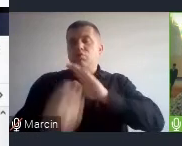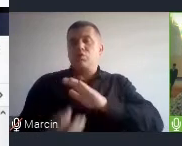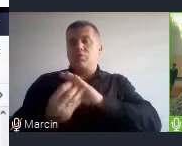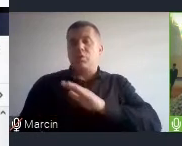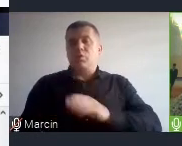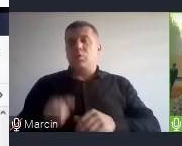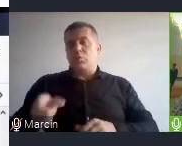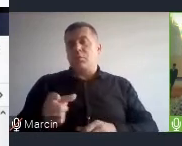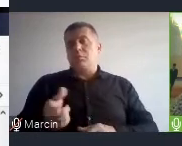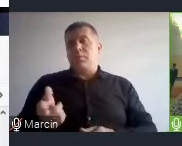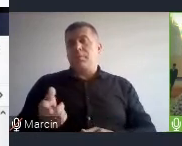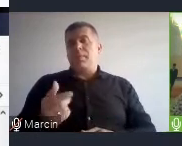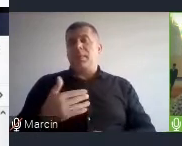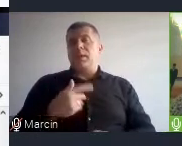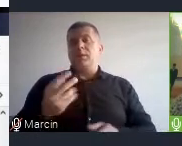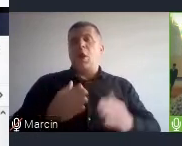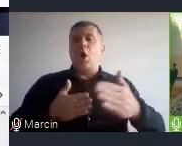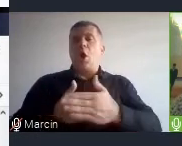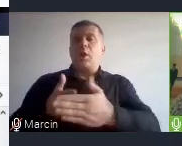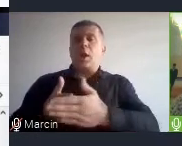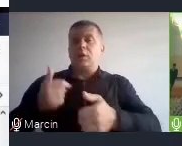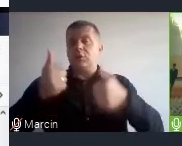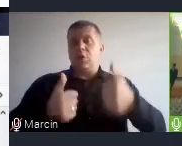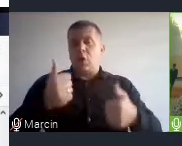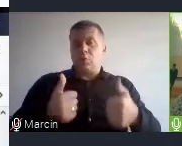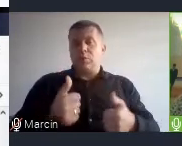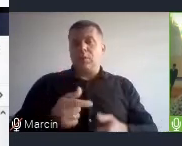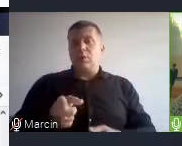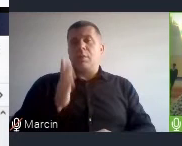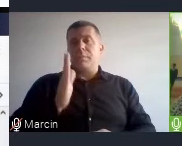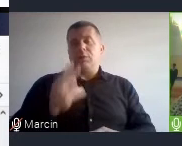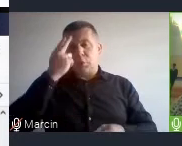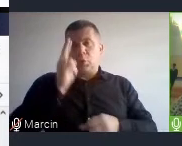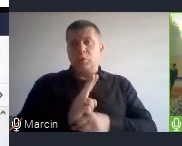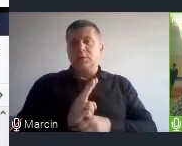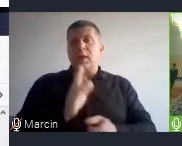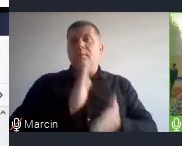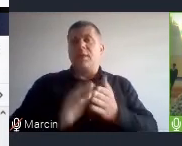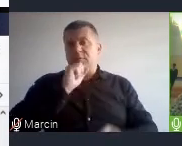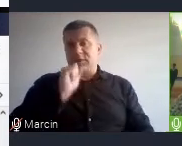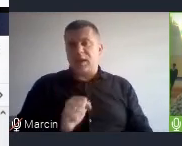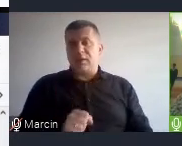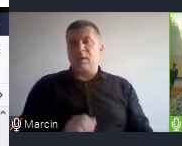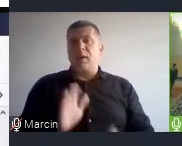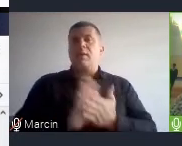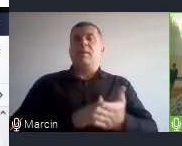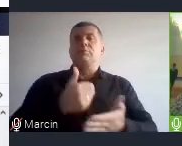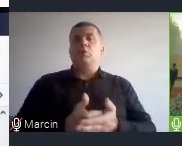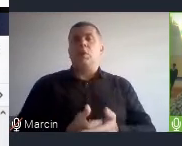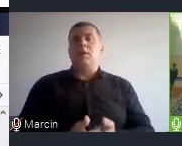W tym momencie za ograniczenie konkurencji będzie uznawane bezwzględnie na przykład wskazanie,